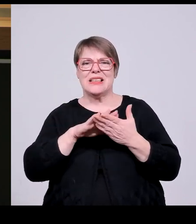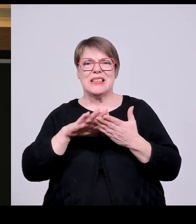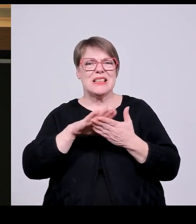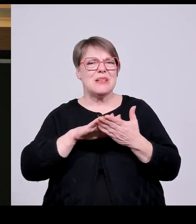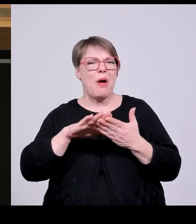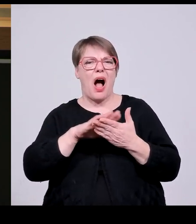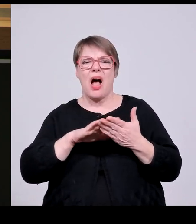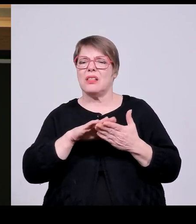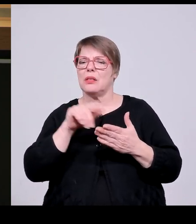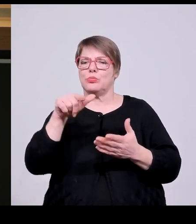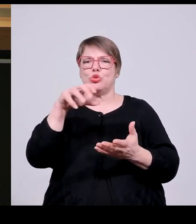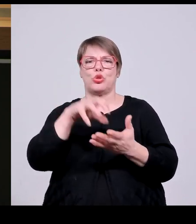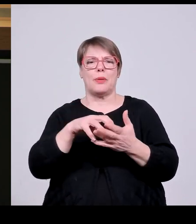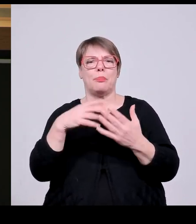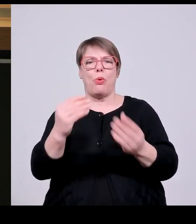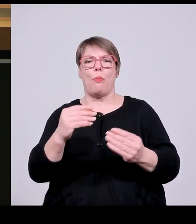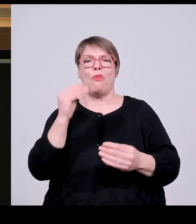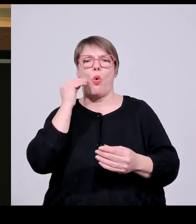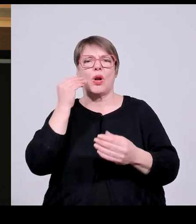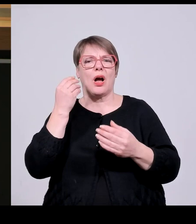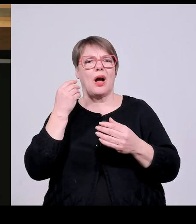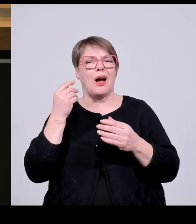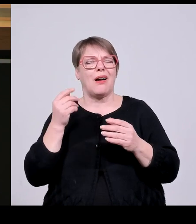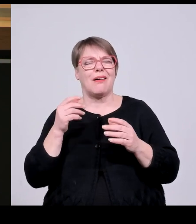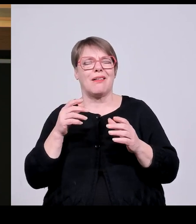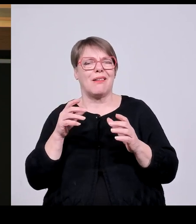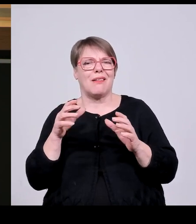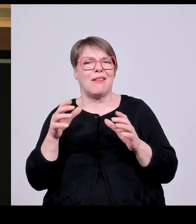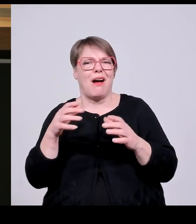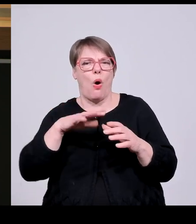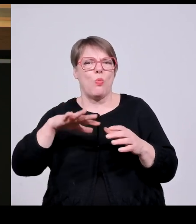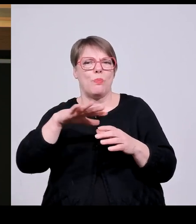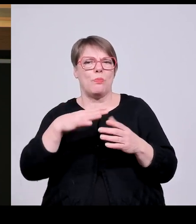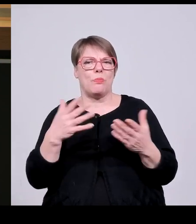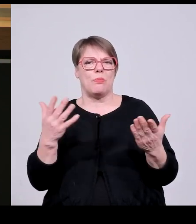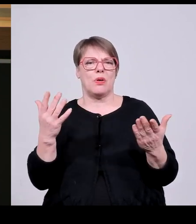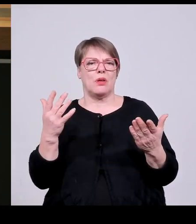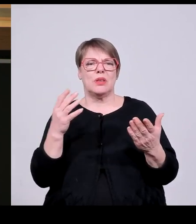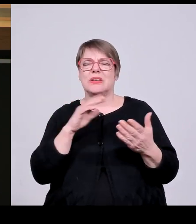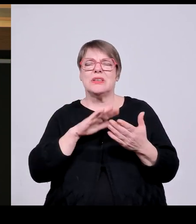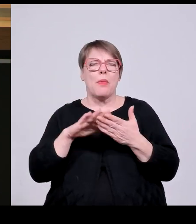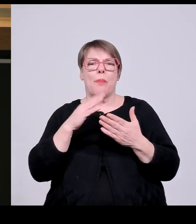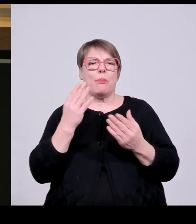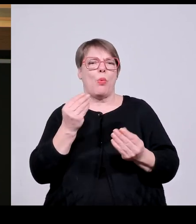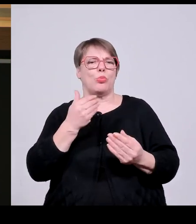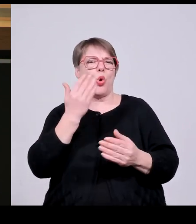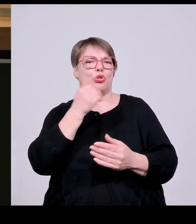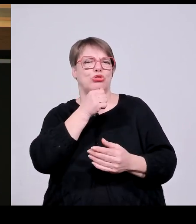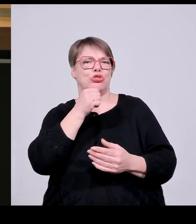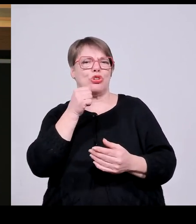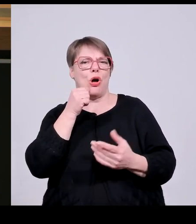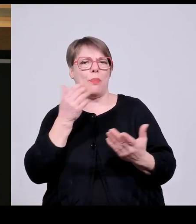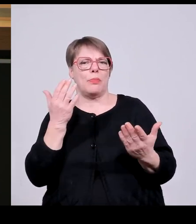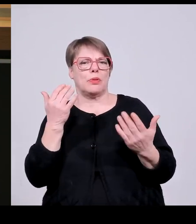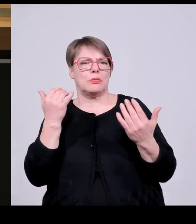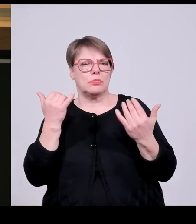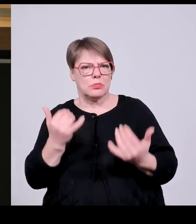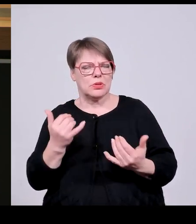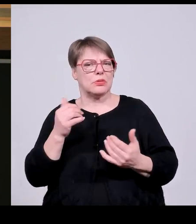Jetzt hat man sich ein neues Modell einfallen lassen, wie man über die Mieter- Räte und die Mieter-Beiräte noch einen die Wohnraumversorgung obendrüber